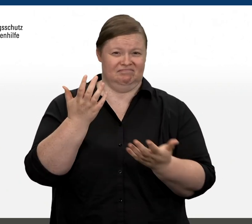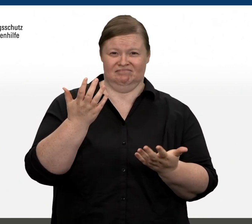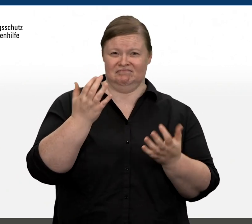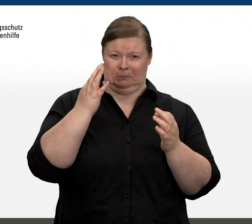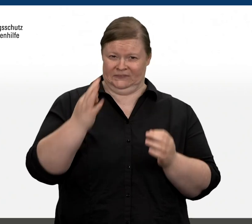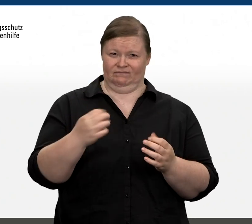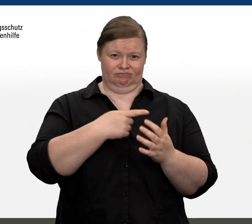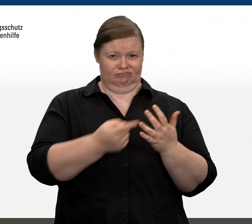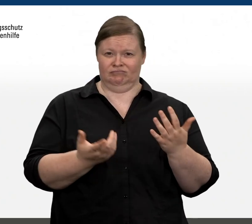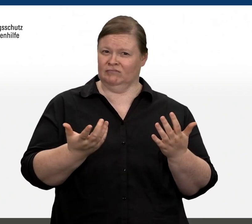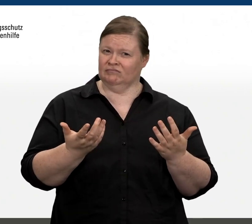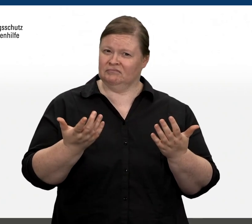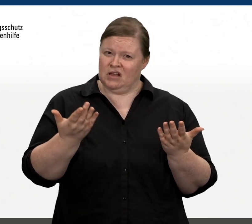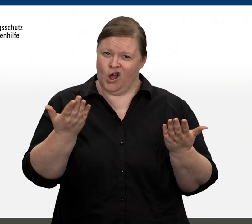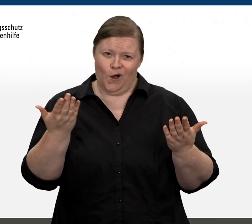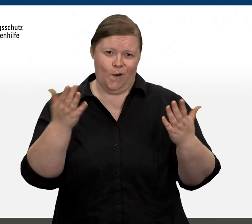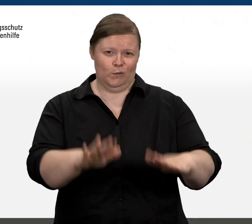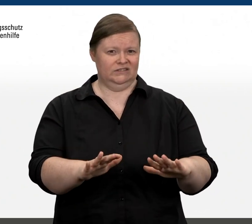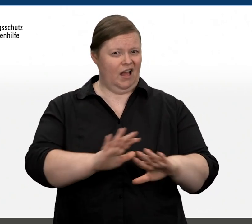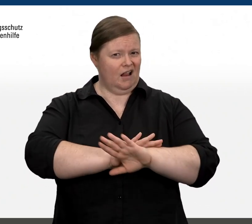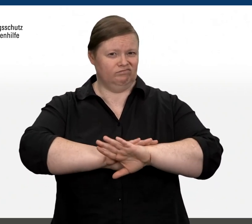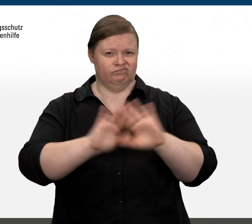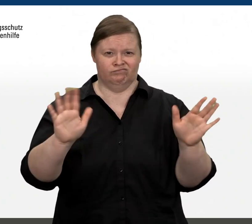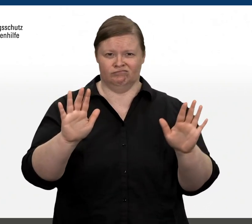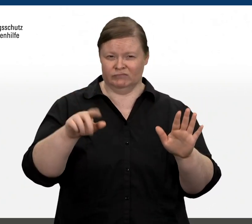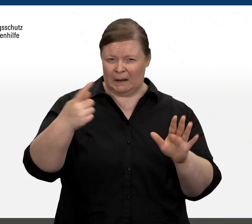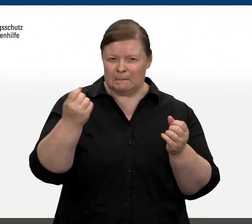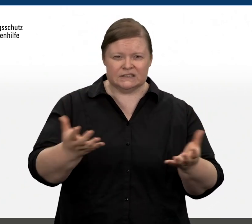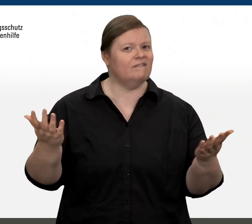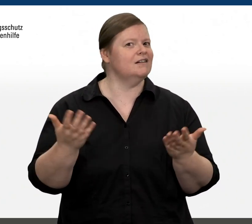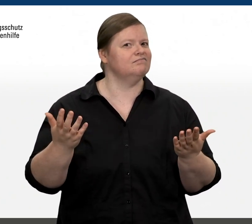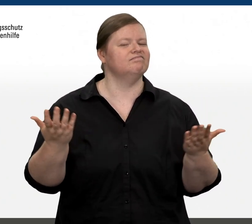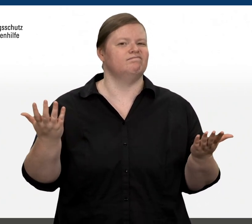Was passiert, wenn alles ausfällt?